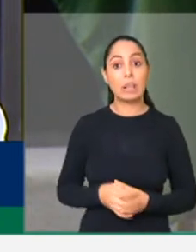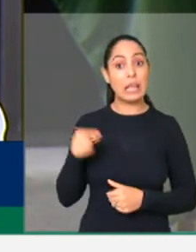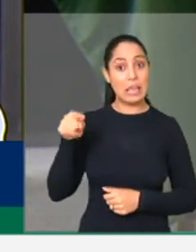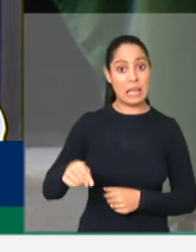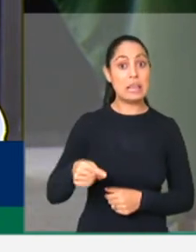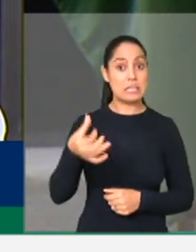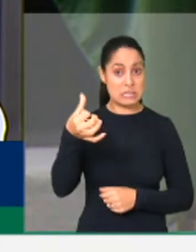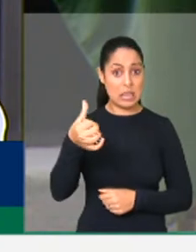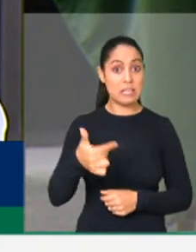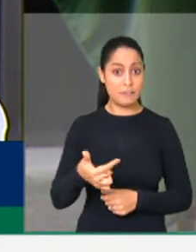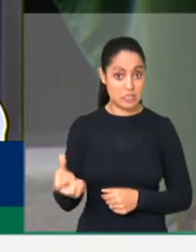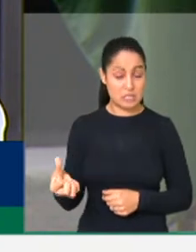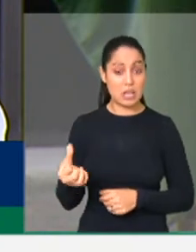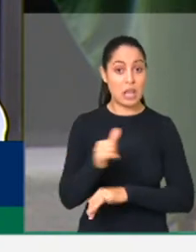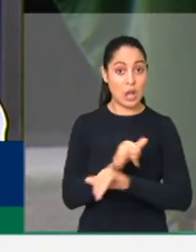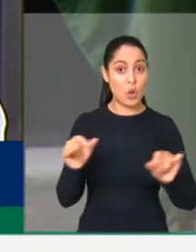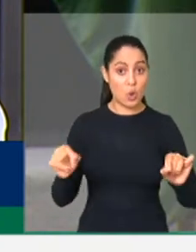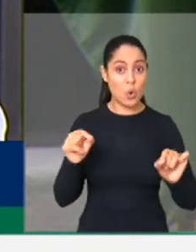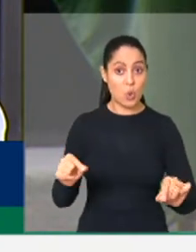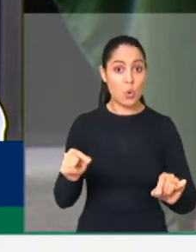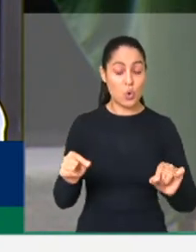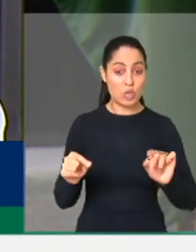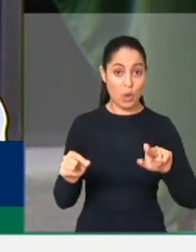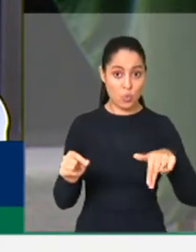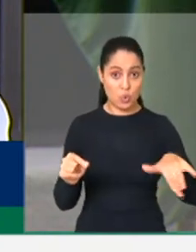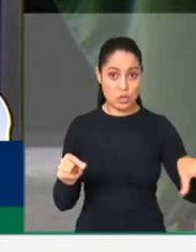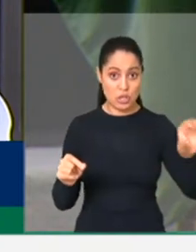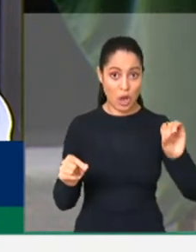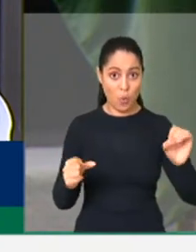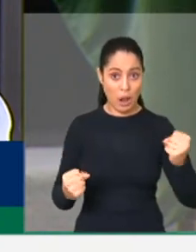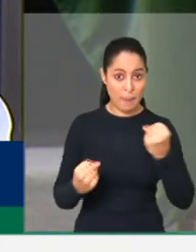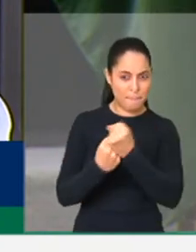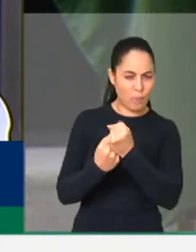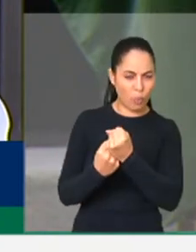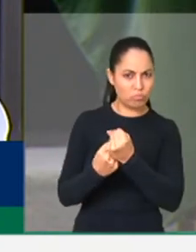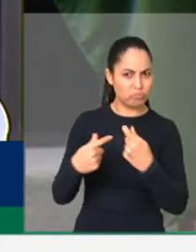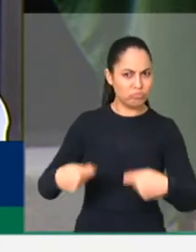ACOMPANHADO DE ESTIMATIVA DE COMPENSAÇÃO EXIGÊNCIA QUE NÃO PODE SER POSTERGADA POR